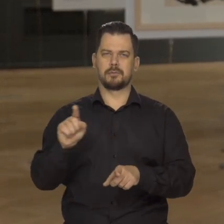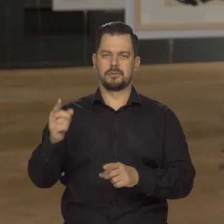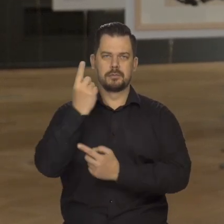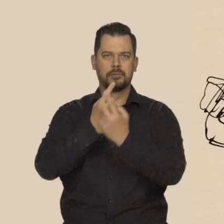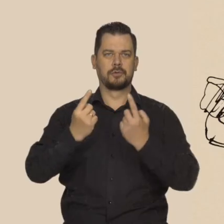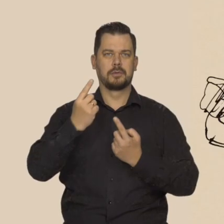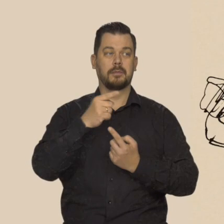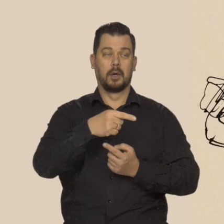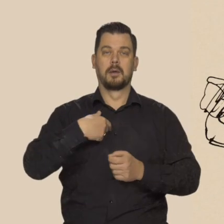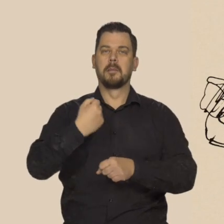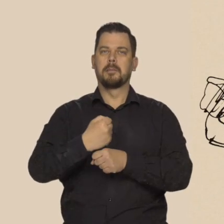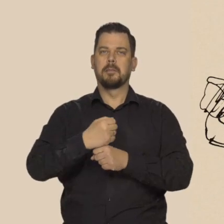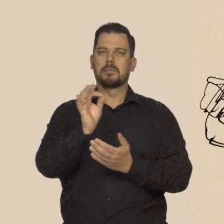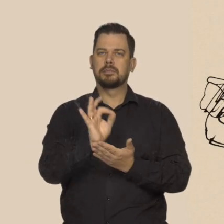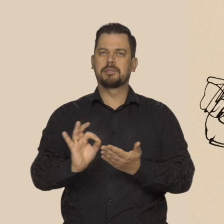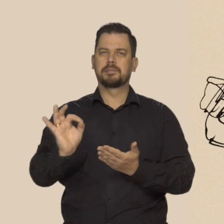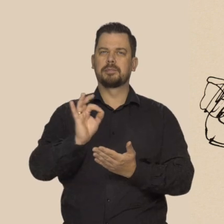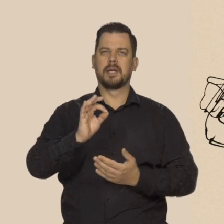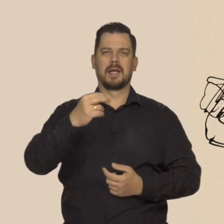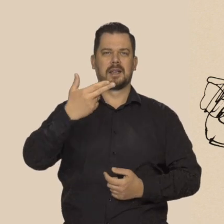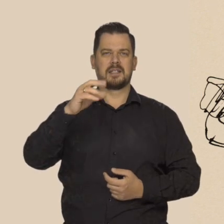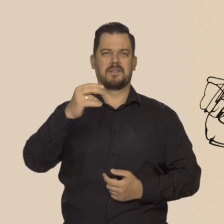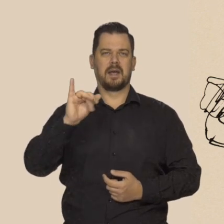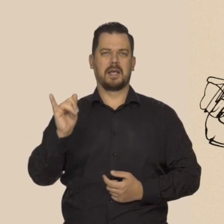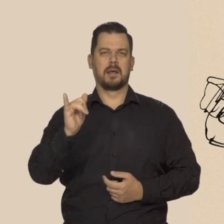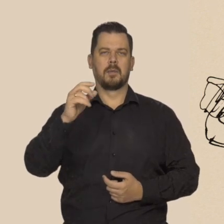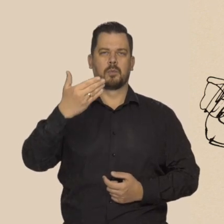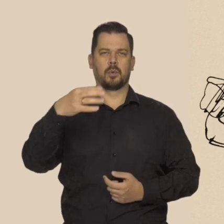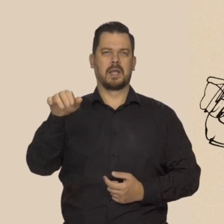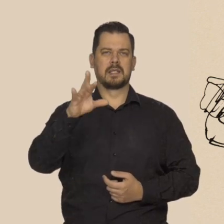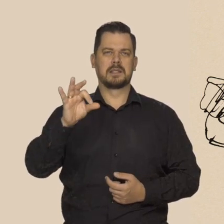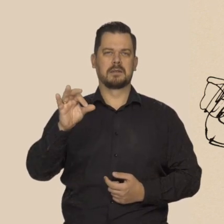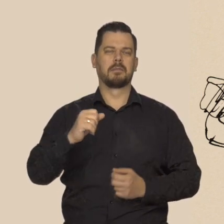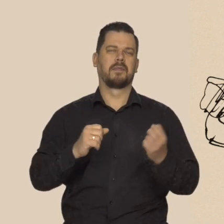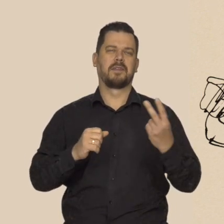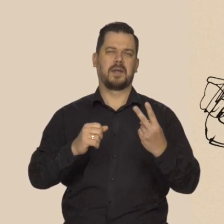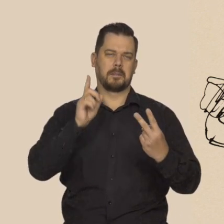Jedną z takich prac jest szkic do opowiadania „Di cwej muters” / „Dwie matki” Awroma Rejzena.